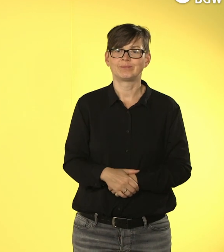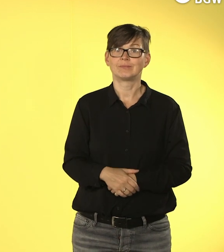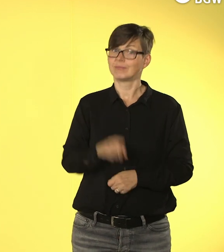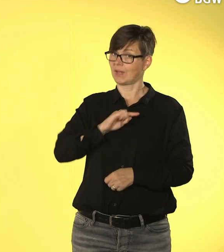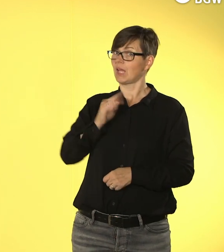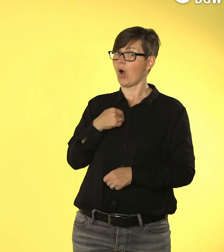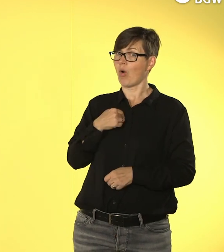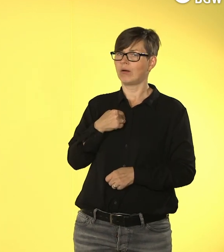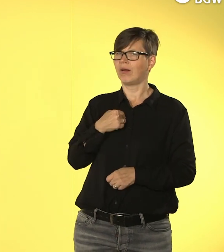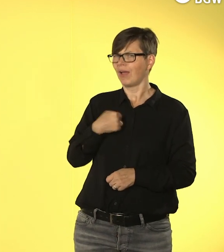Ich komme aus Niederbayern.